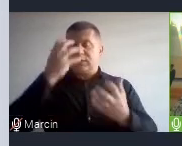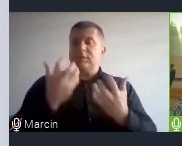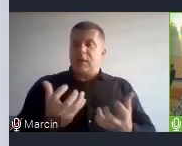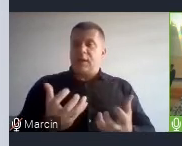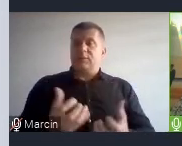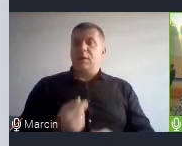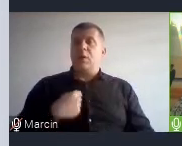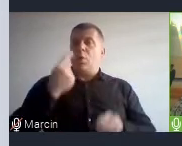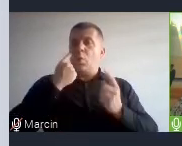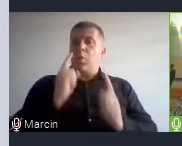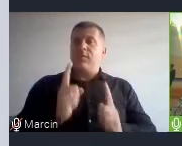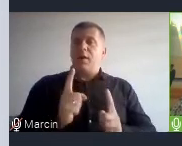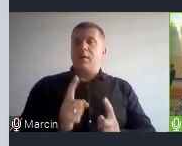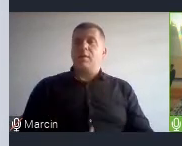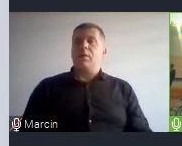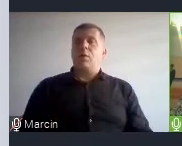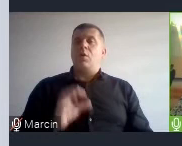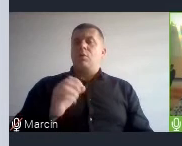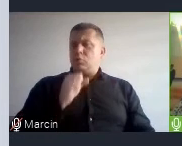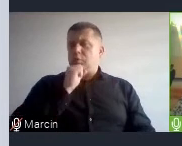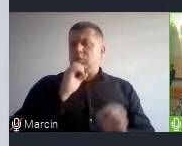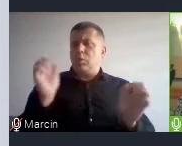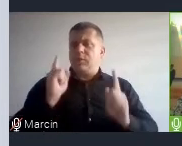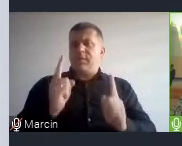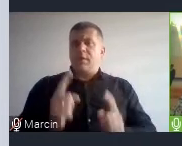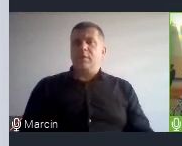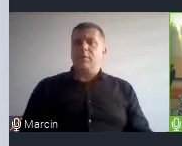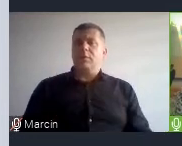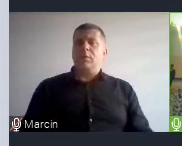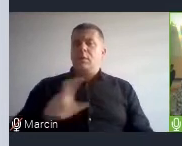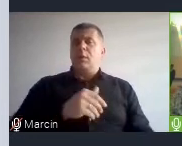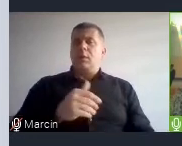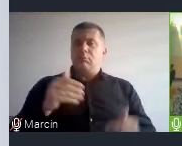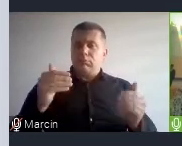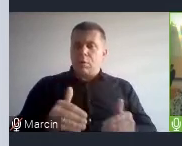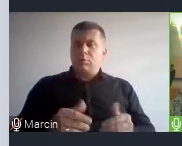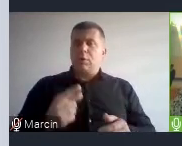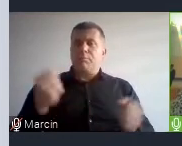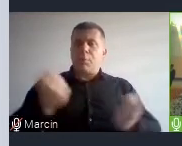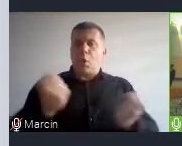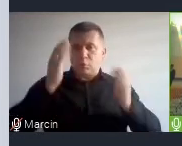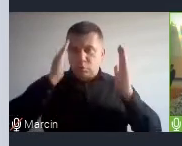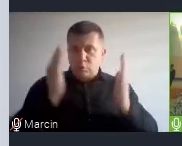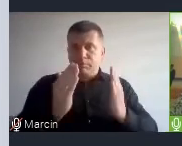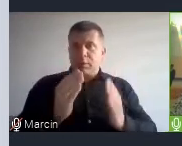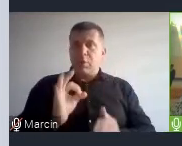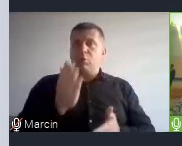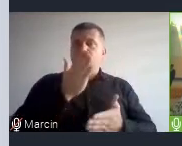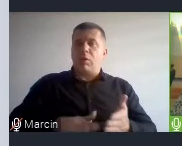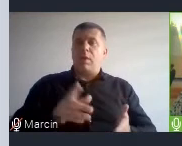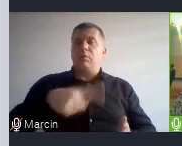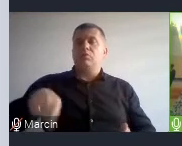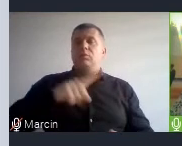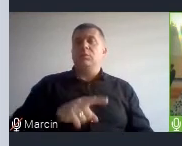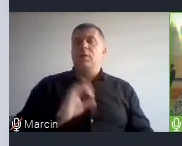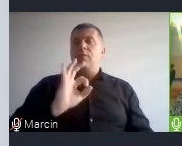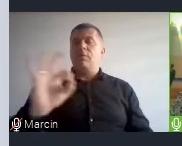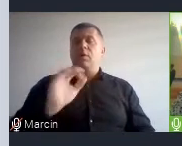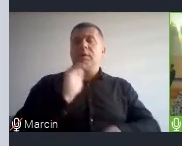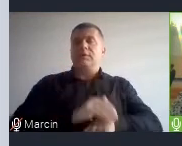Prośba do Państwa ogromna: bądźcie teraz mocno skupieni, bo część Państwa w swoich zamówieniach,